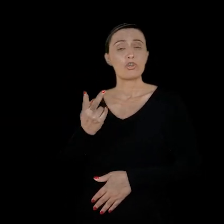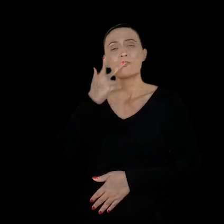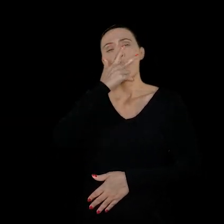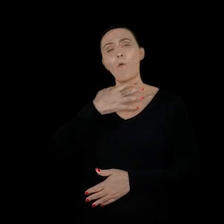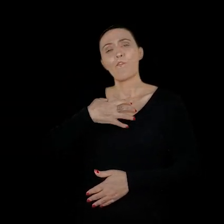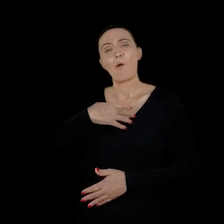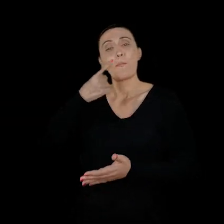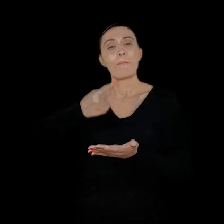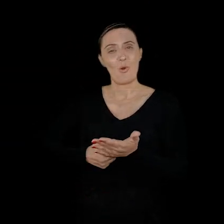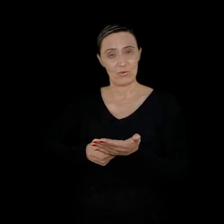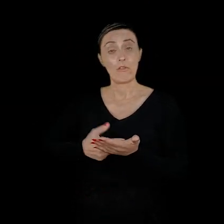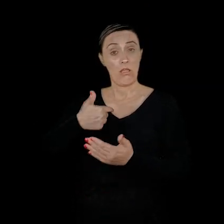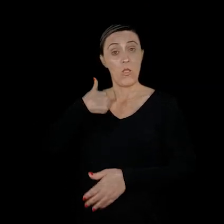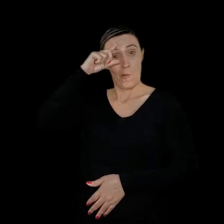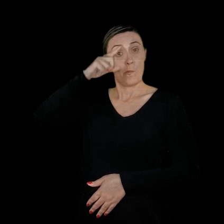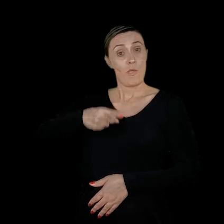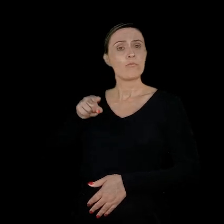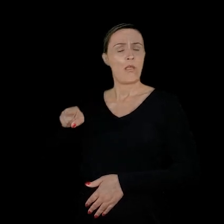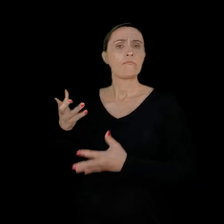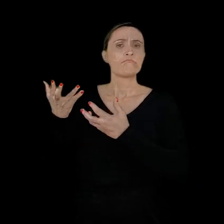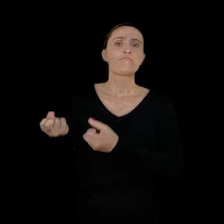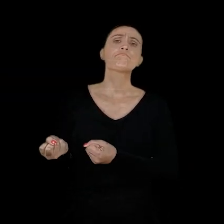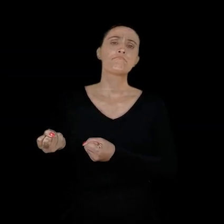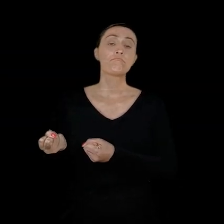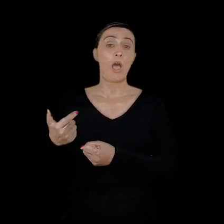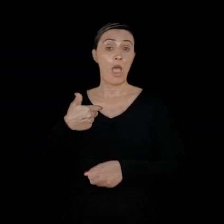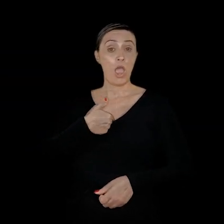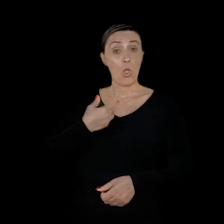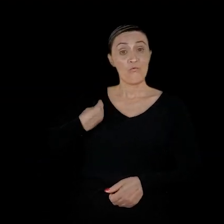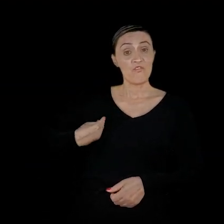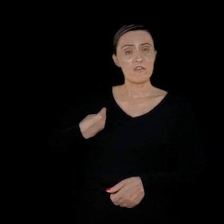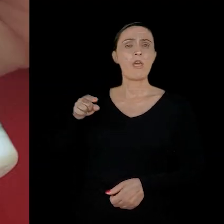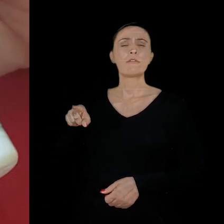Eu mando e ele obedece. Eu vivo e ele dorme.